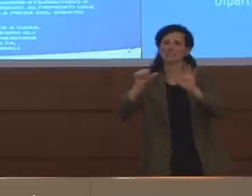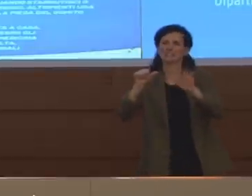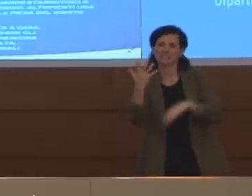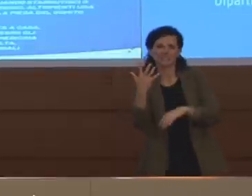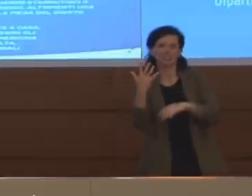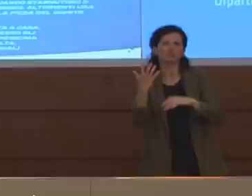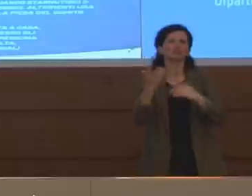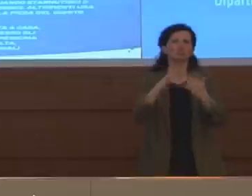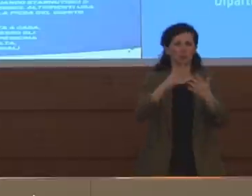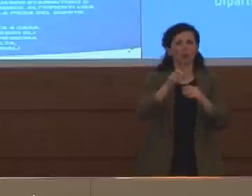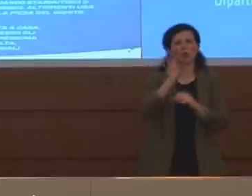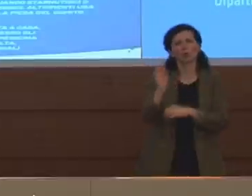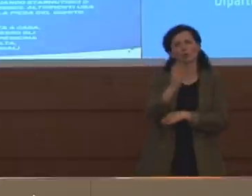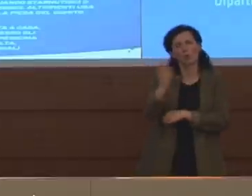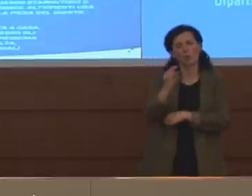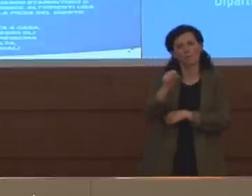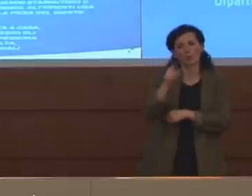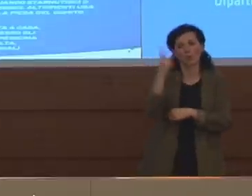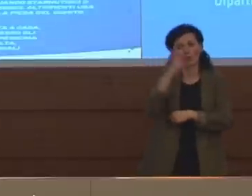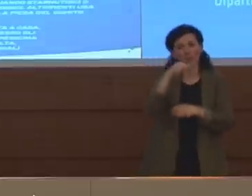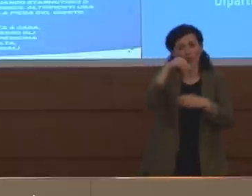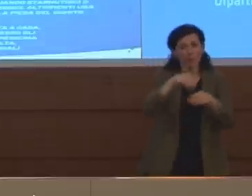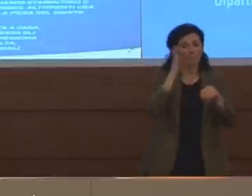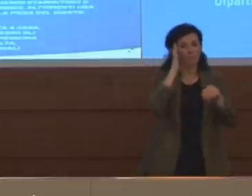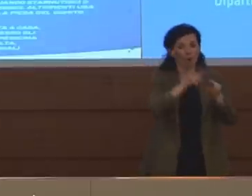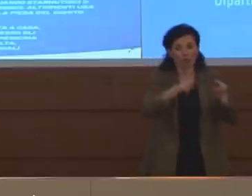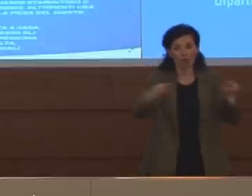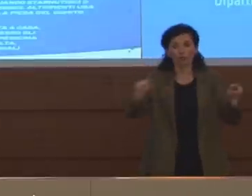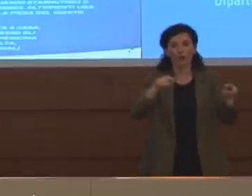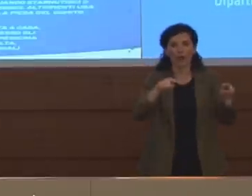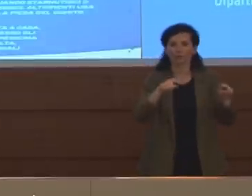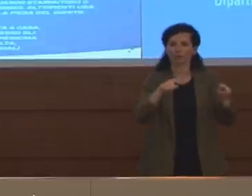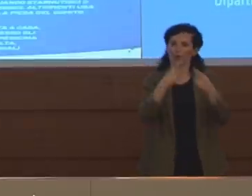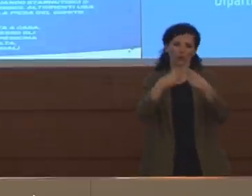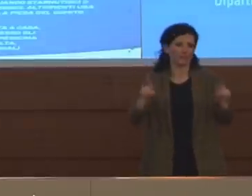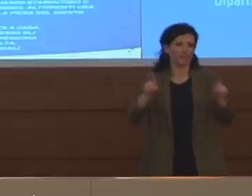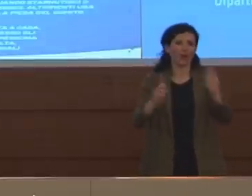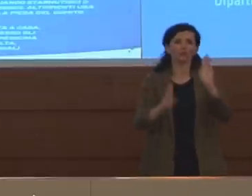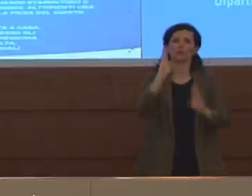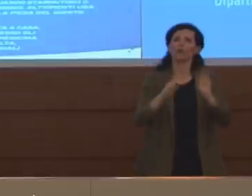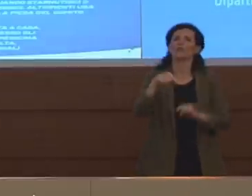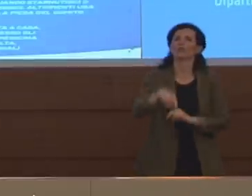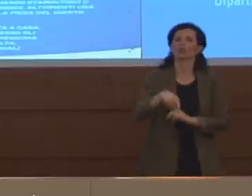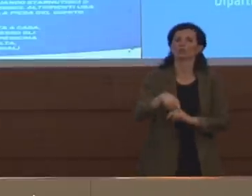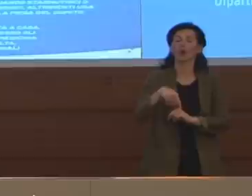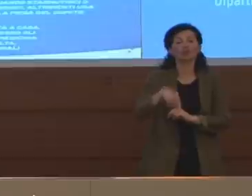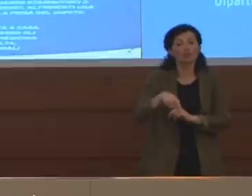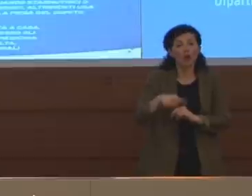quello che era la difficoltà per garantire l'adeguata assistenza a chi